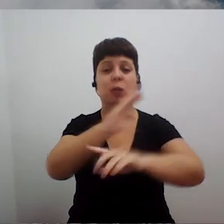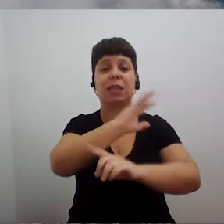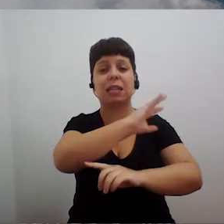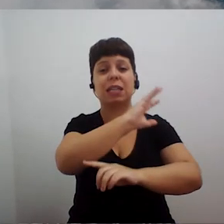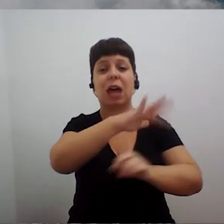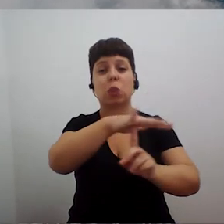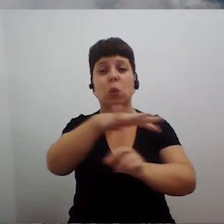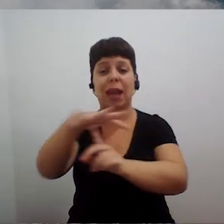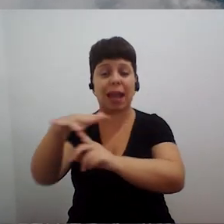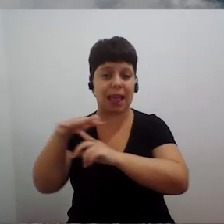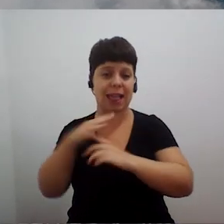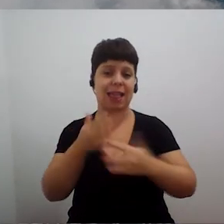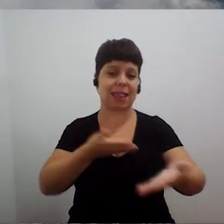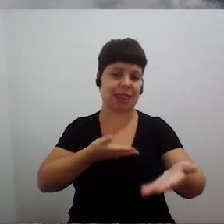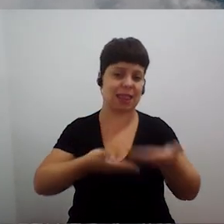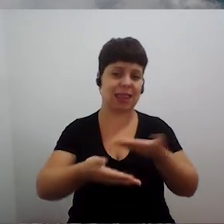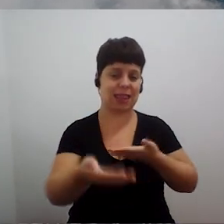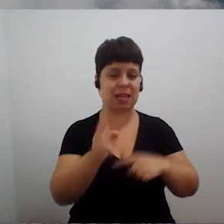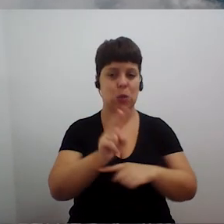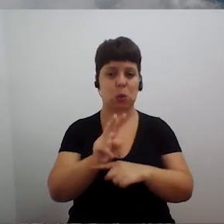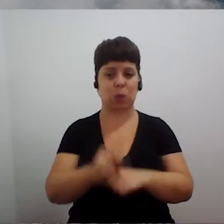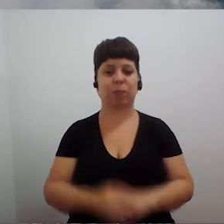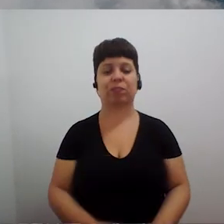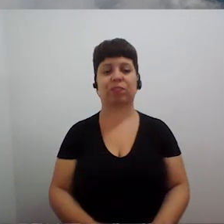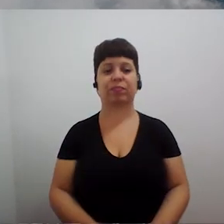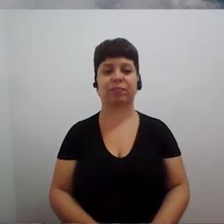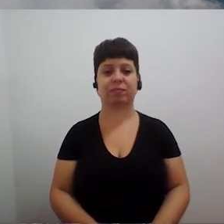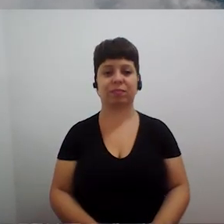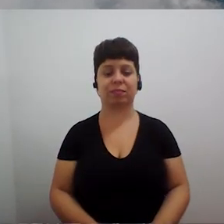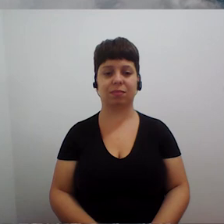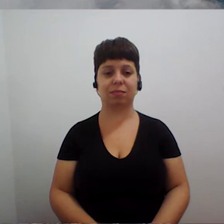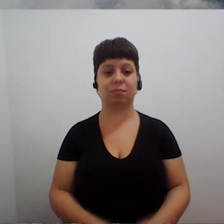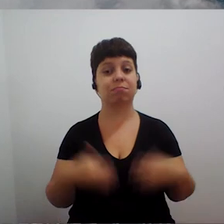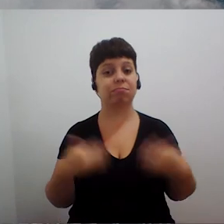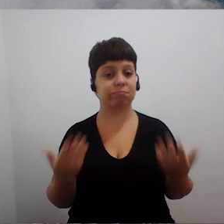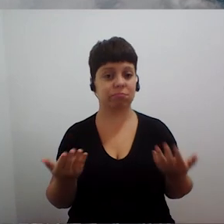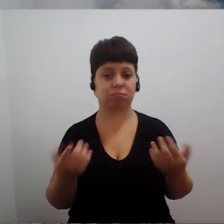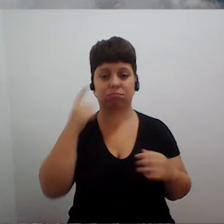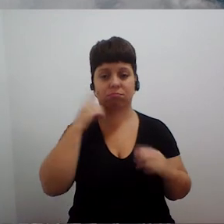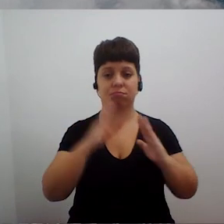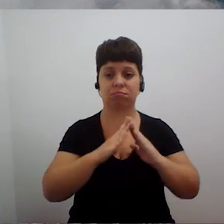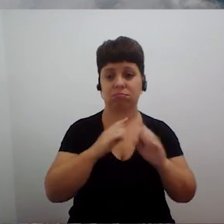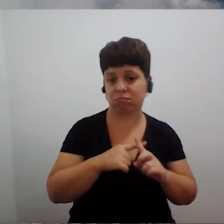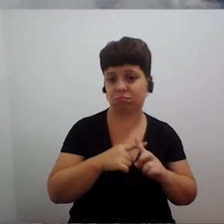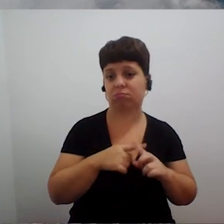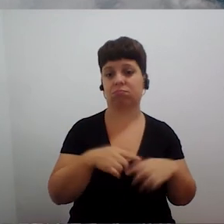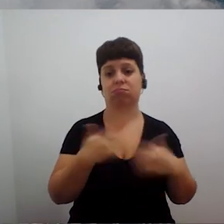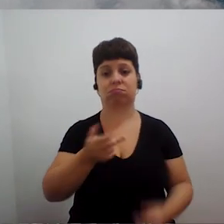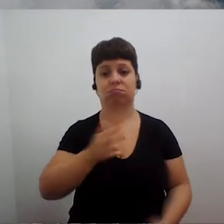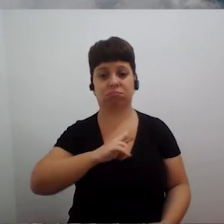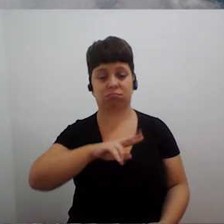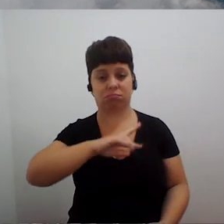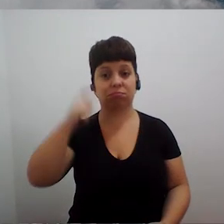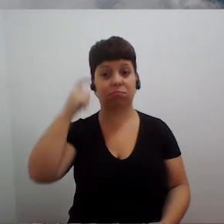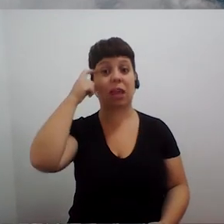a natureza zelando pelos recursos da natureza. Então isso implica como igrejas ou religiões no